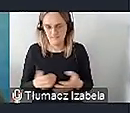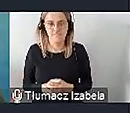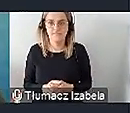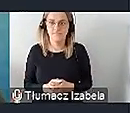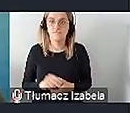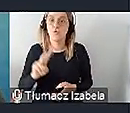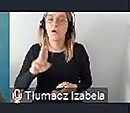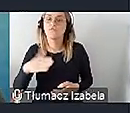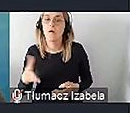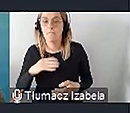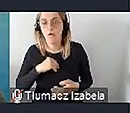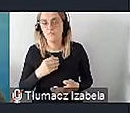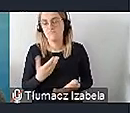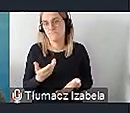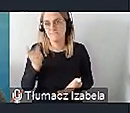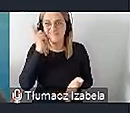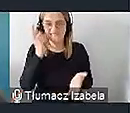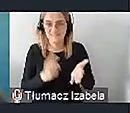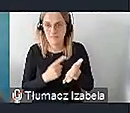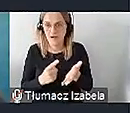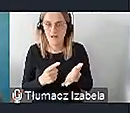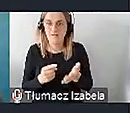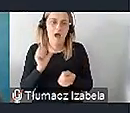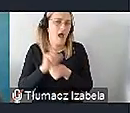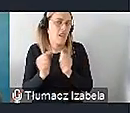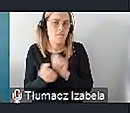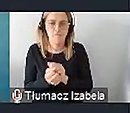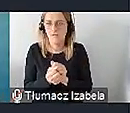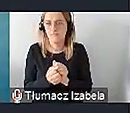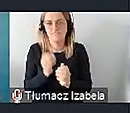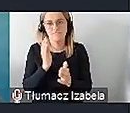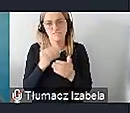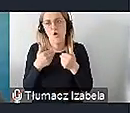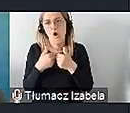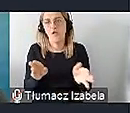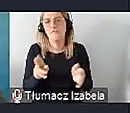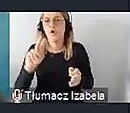Z drugiej strony może nam się przydać smartfon albo po prostu otwarcie w pewnym momencie